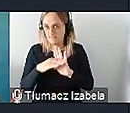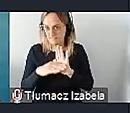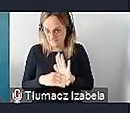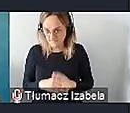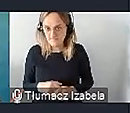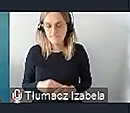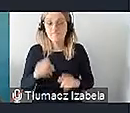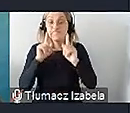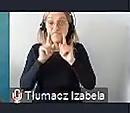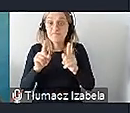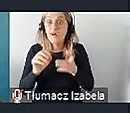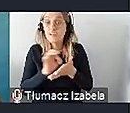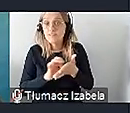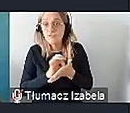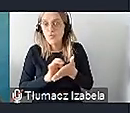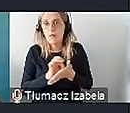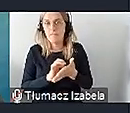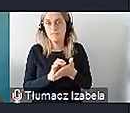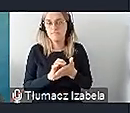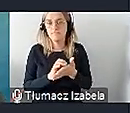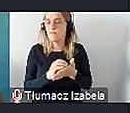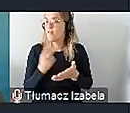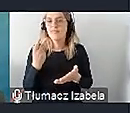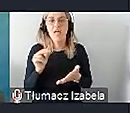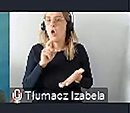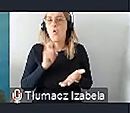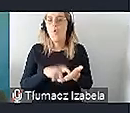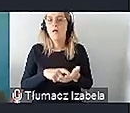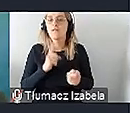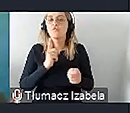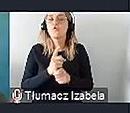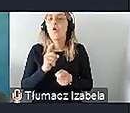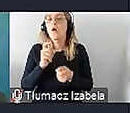że tak naprawdę nie rysujemy kury, rysujemy ikonę kury.